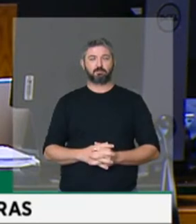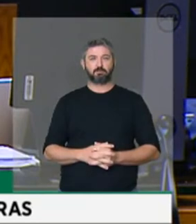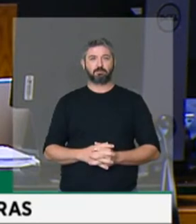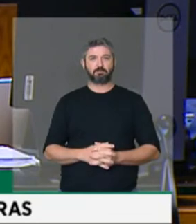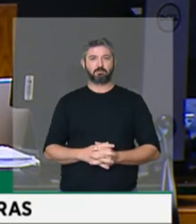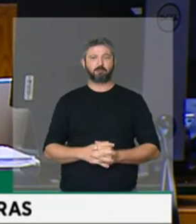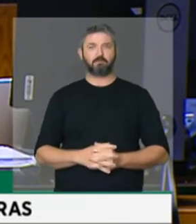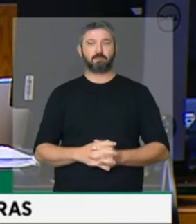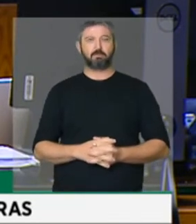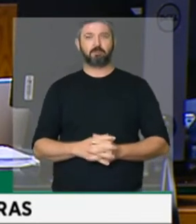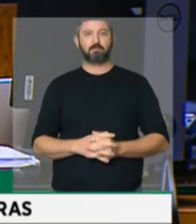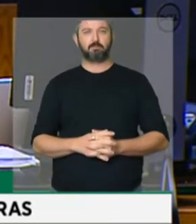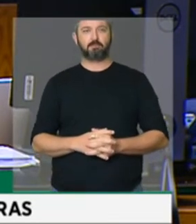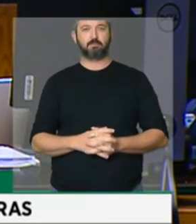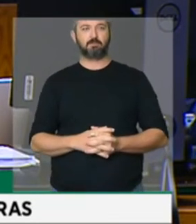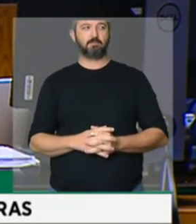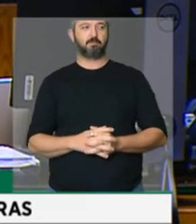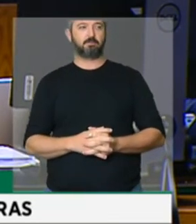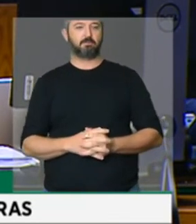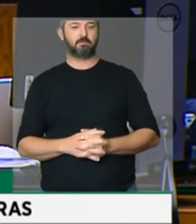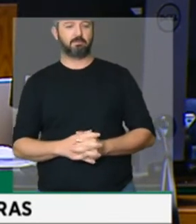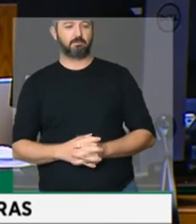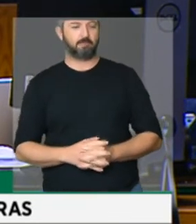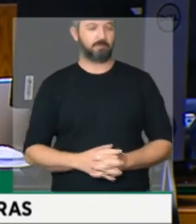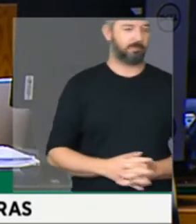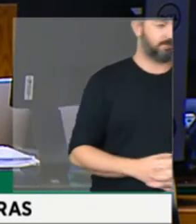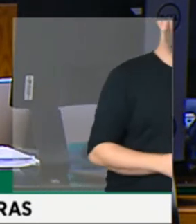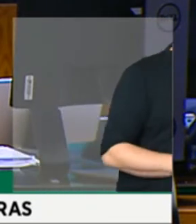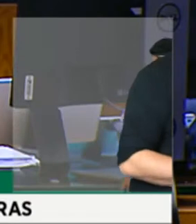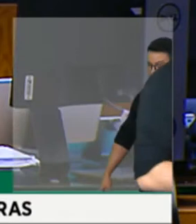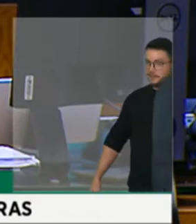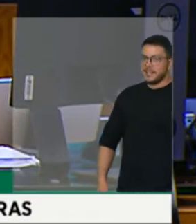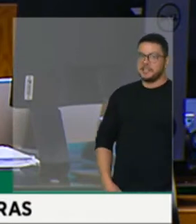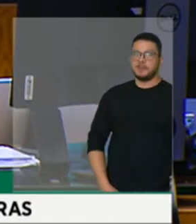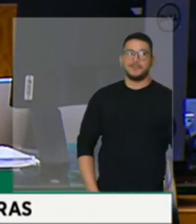HISTÓRIA DO NOSSO PAÍS. PSB ORIENTA NÃO. [PRESIDENTE]: COMO